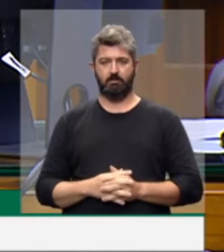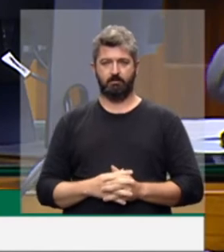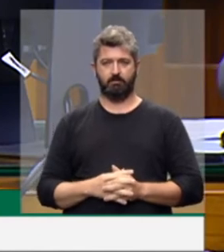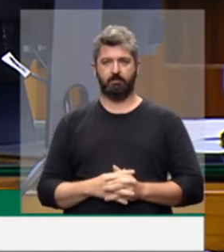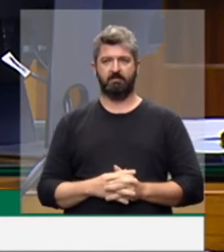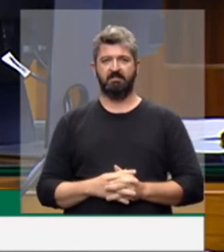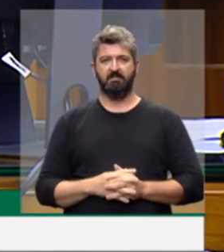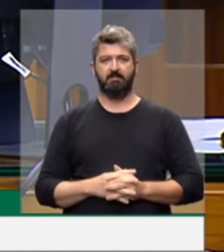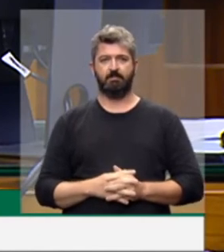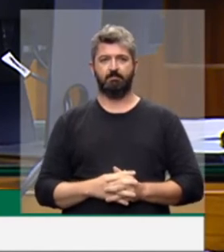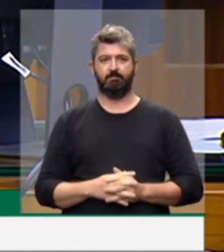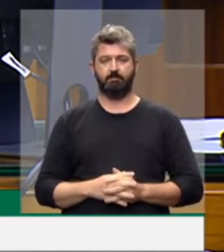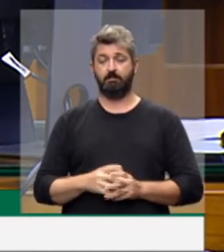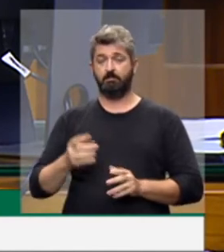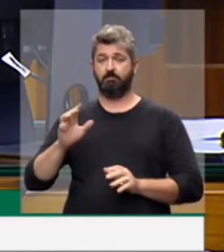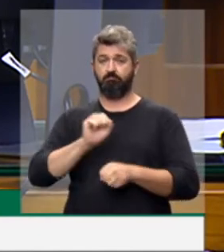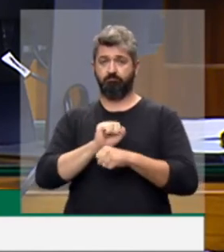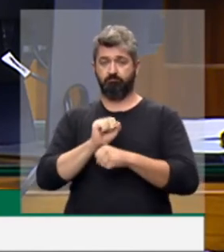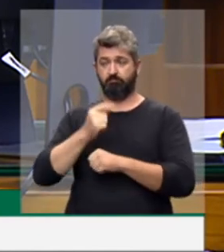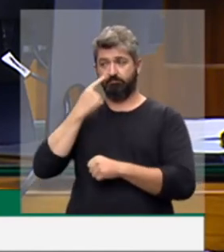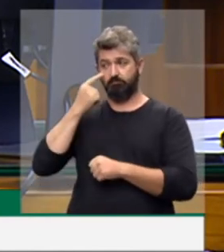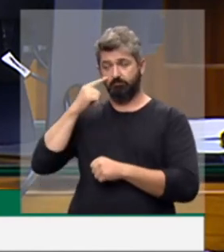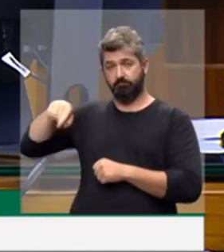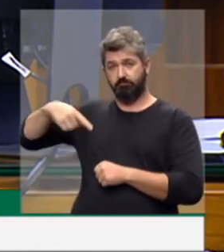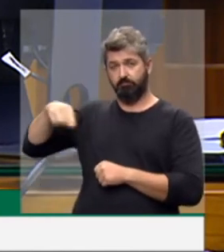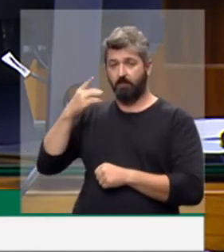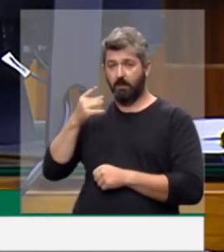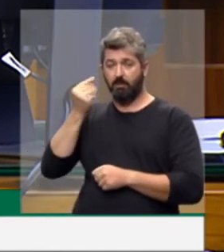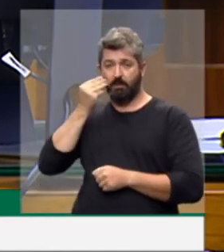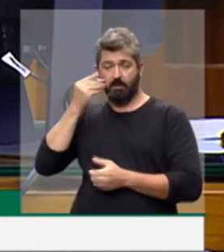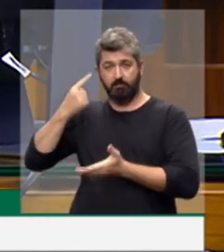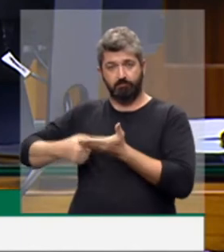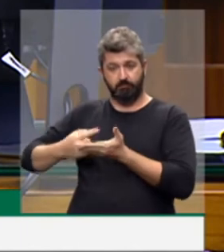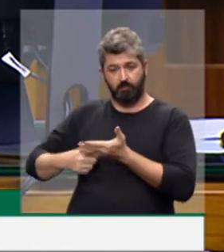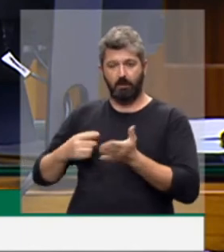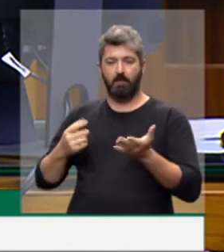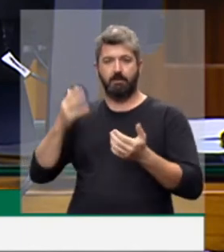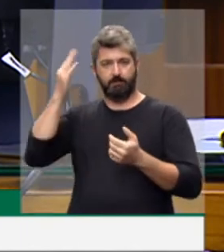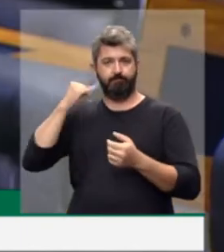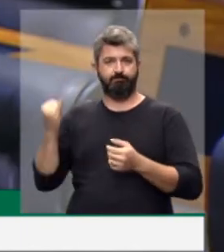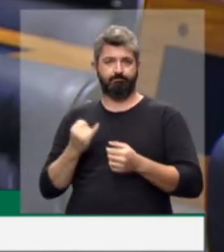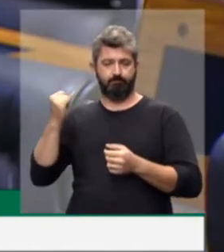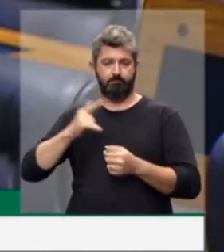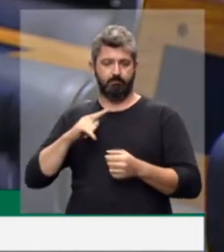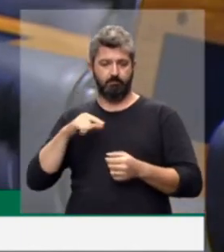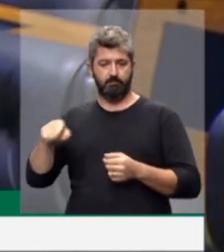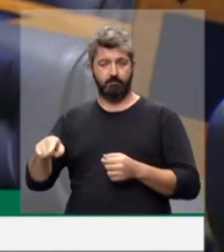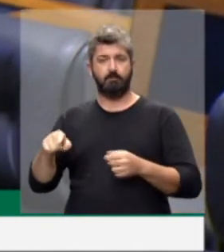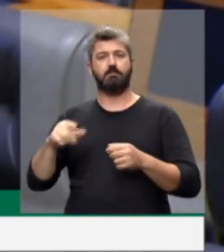A FAVOR DAS ENERGIAS RENOVÁVEIS NO BRASIL. [PRESIDENTE]: PSL? -- [DEPUTADO]: O PSL ESTÁ CONSULTANDO OS DEPUTADOS